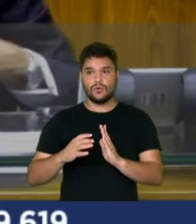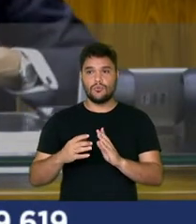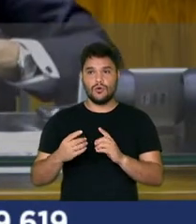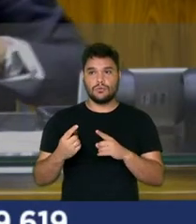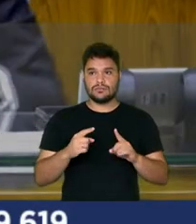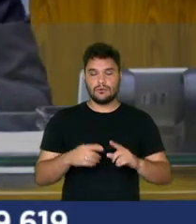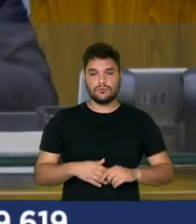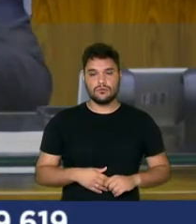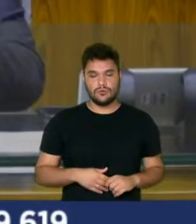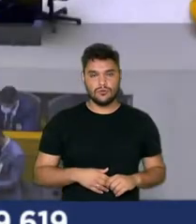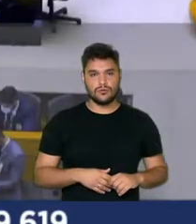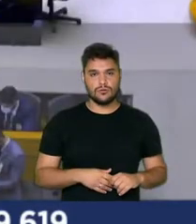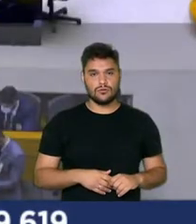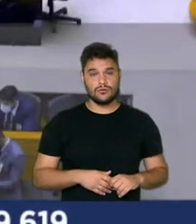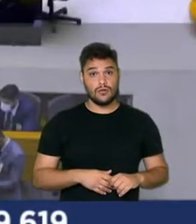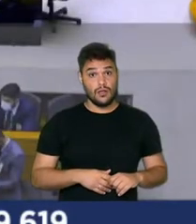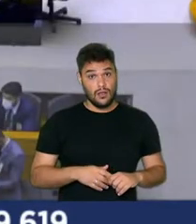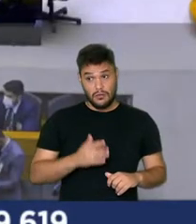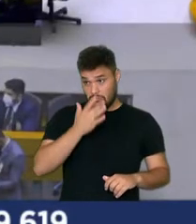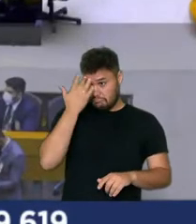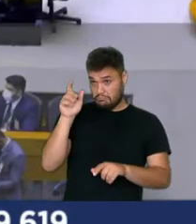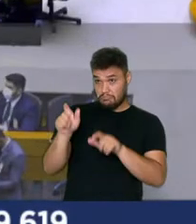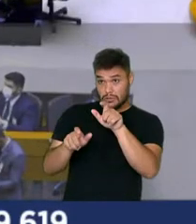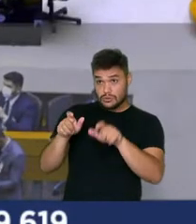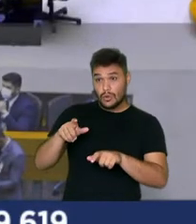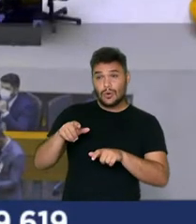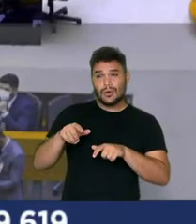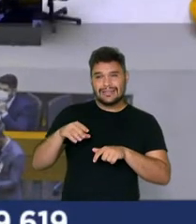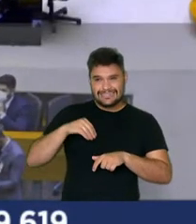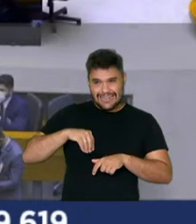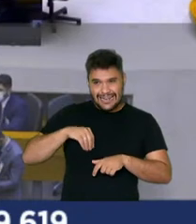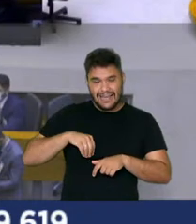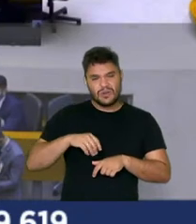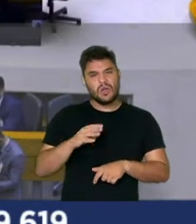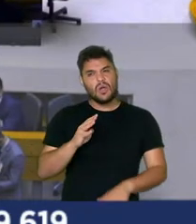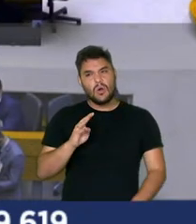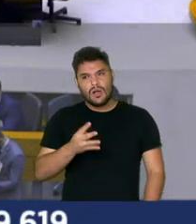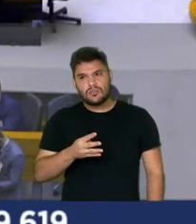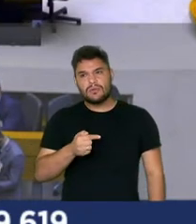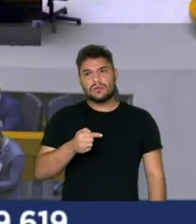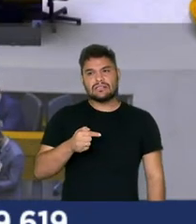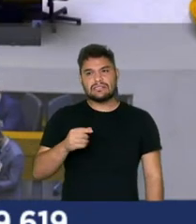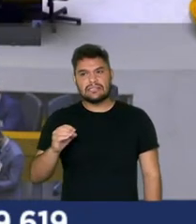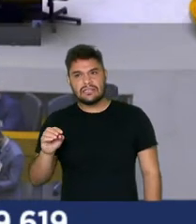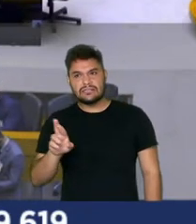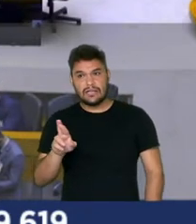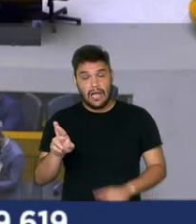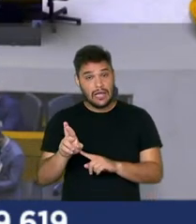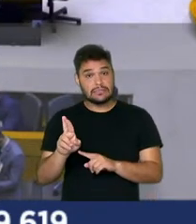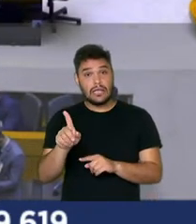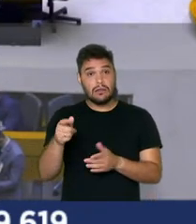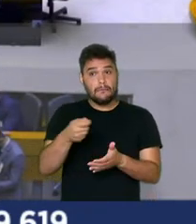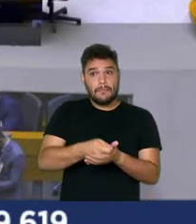OPOSIÇÃO. -- [DEPUTADA]: PRESIDENTE, UM TRABALHADOR QUE GANHA POR VOLTA DE 4700 REAIS,